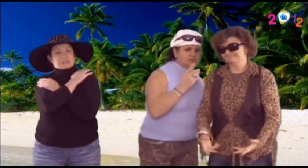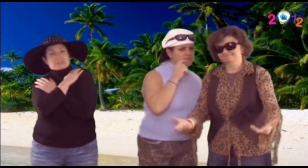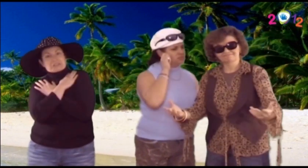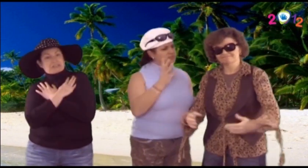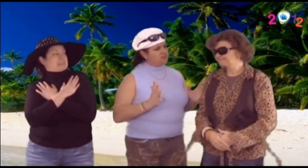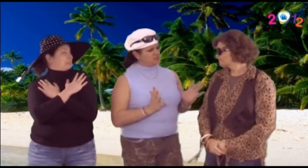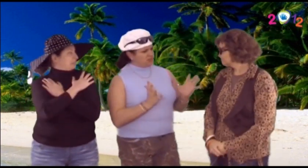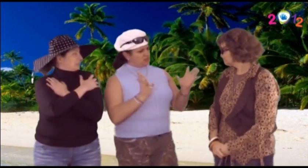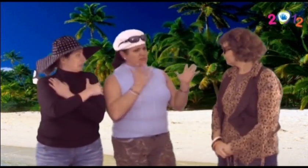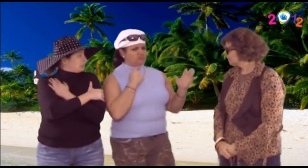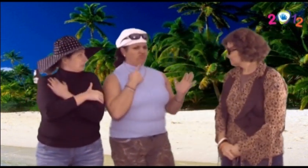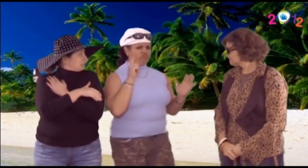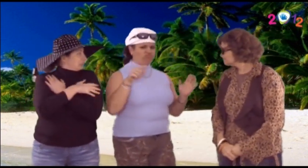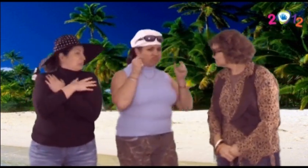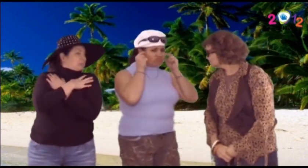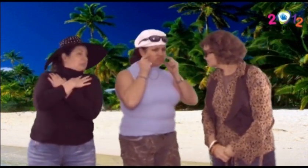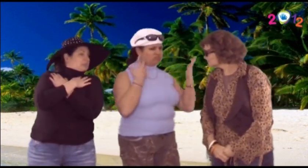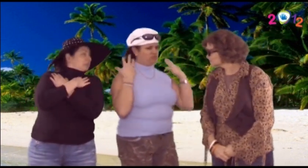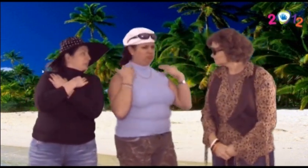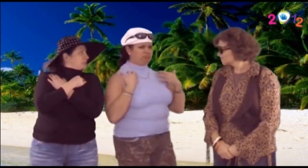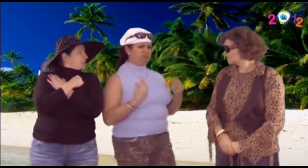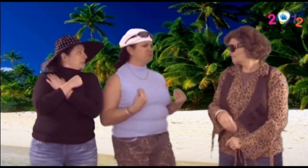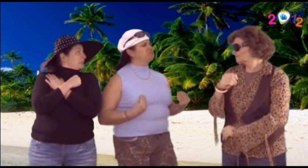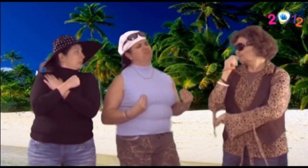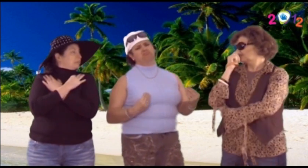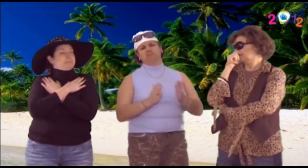Helyes fiú. Szép teste van. Gyönyörû a haja.